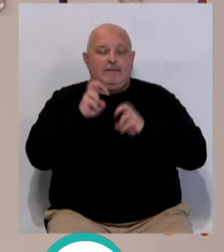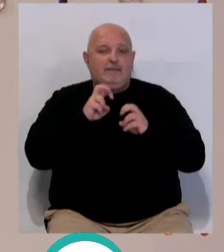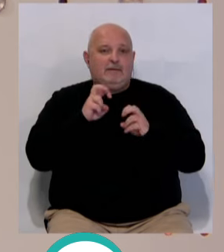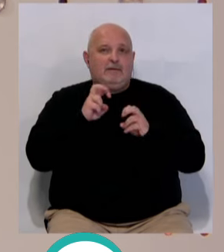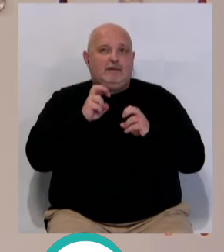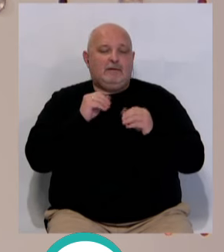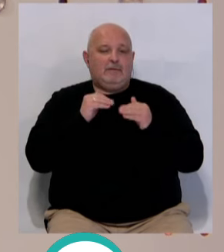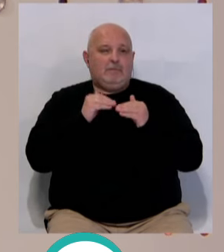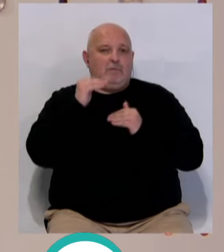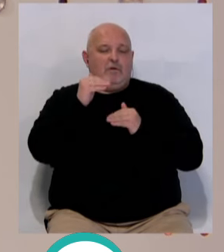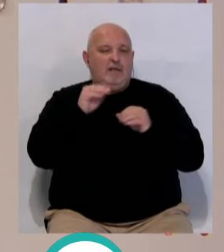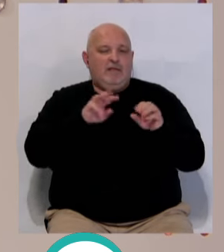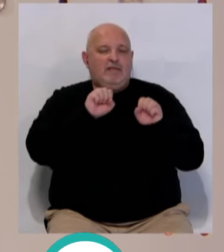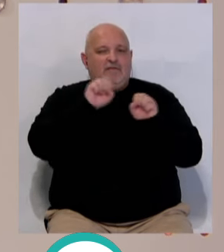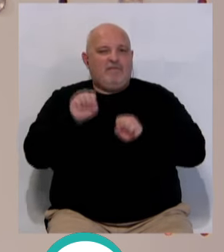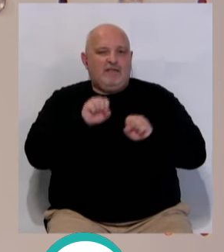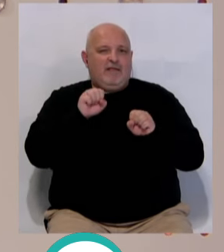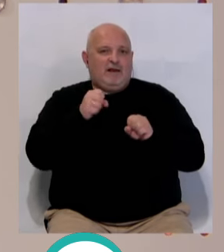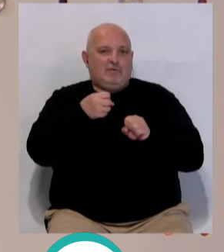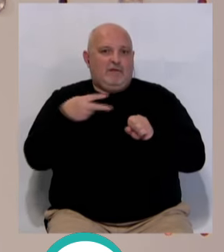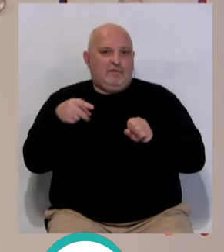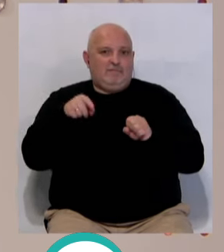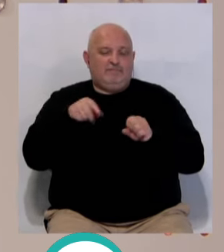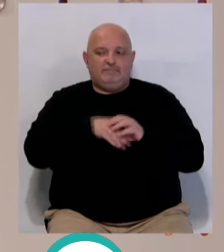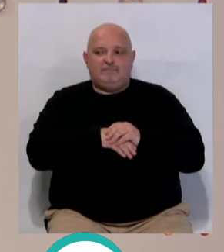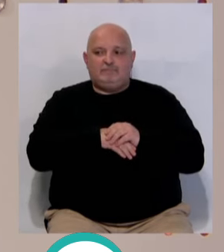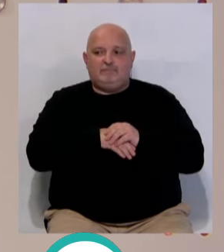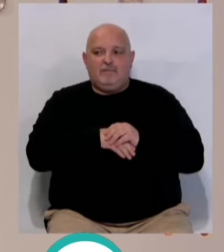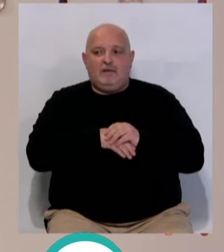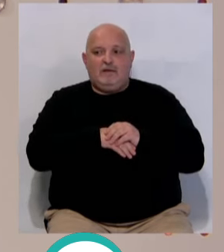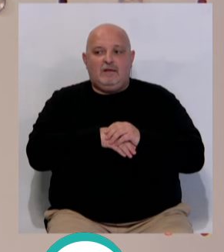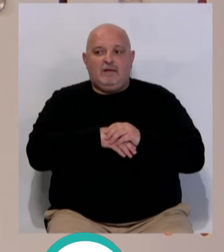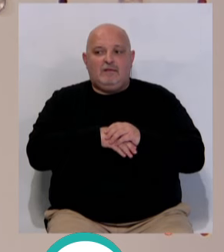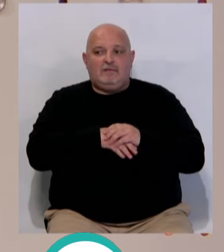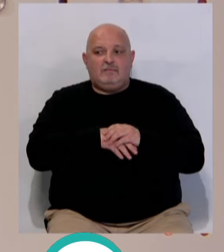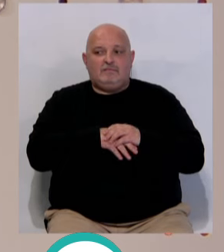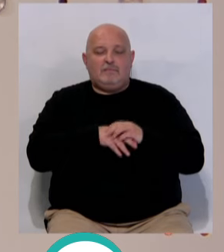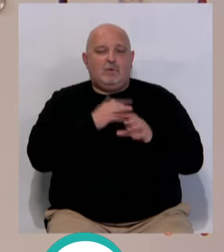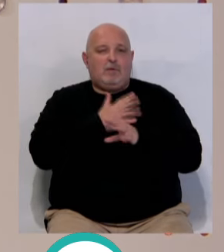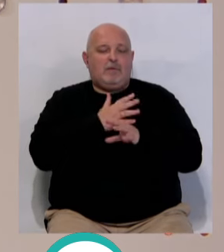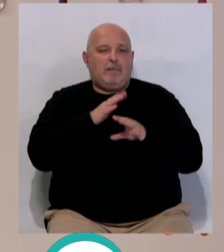marcador y defender ese resultado A capa y espada creo que tenemos jugadores para ello creo que hay